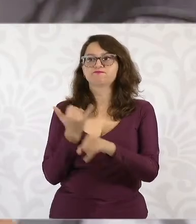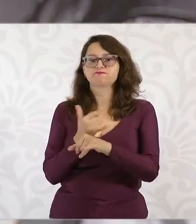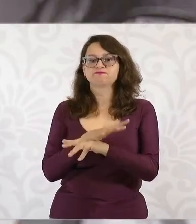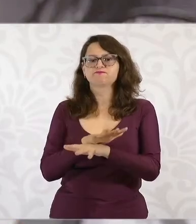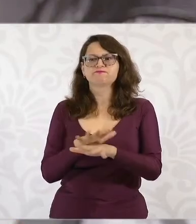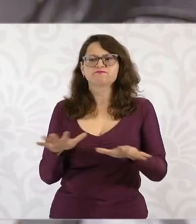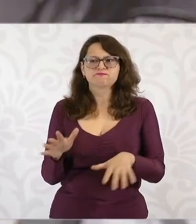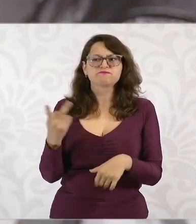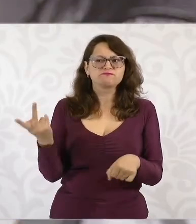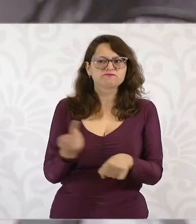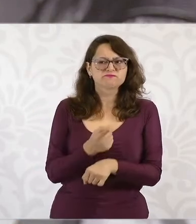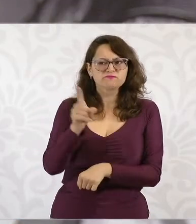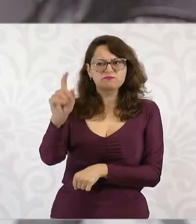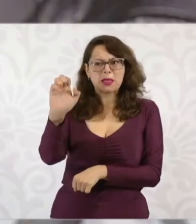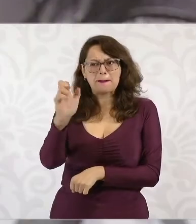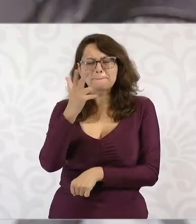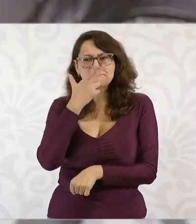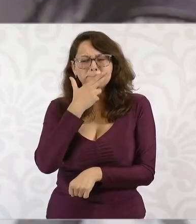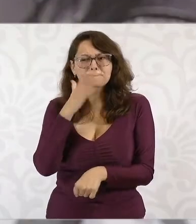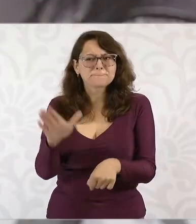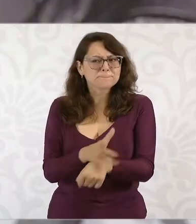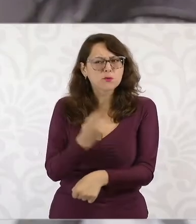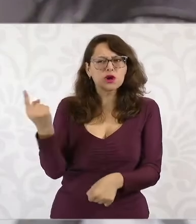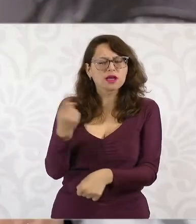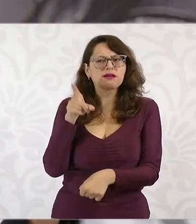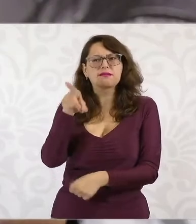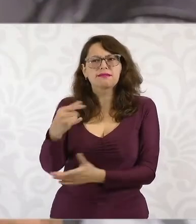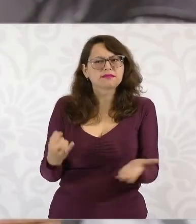por qué esta situación, particularmente con el gobierno de Chihuahua y la Agencia